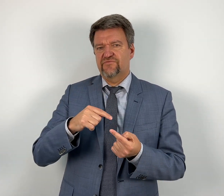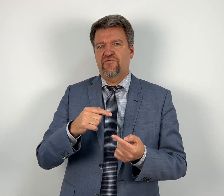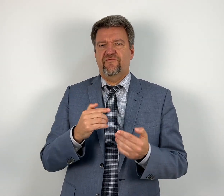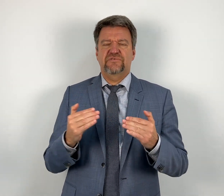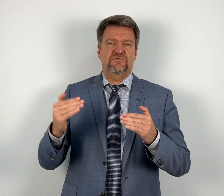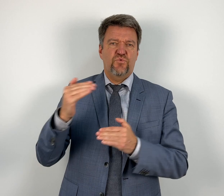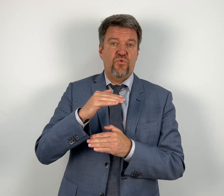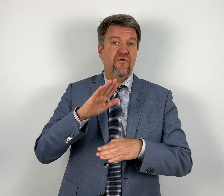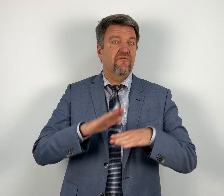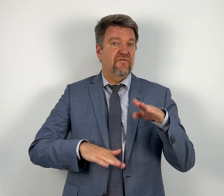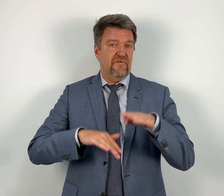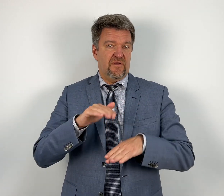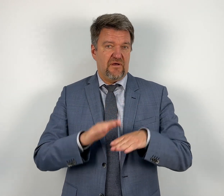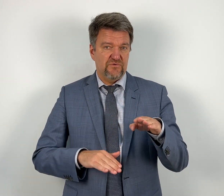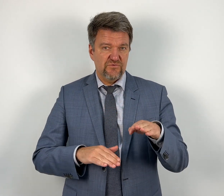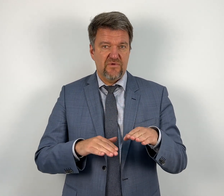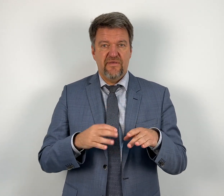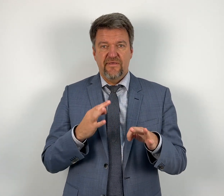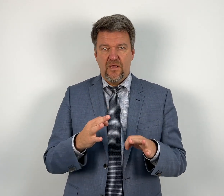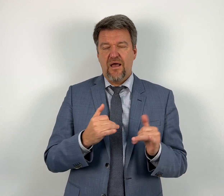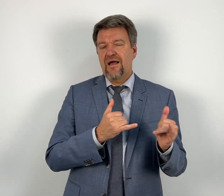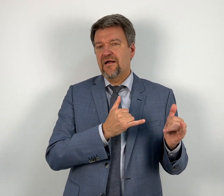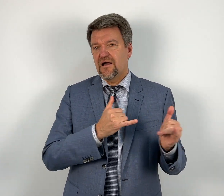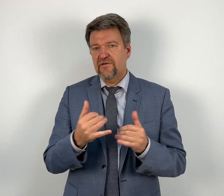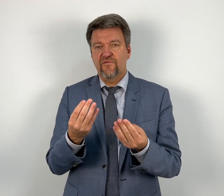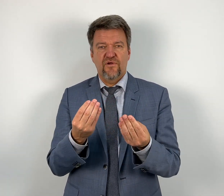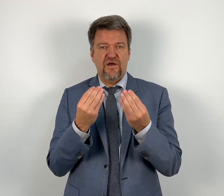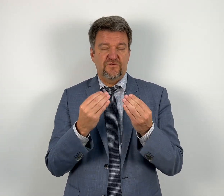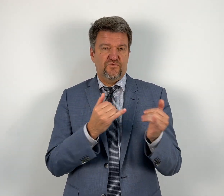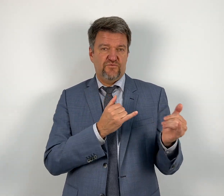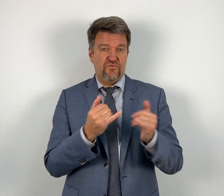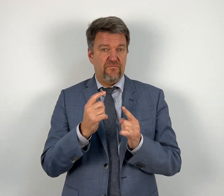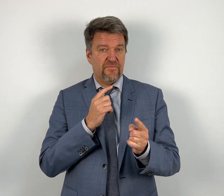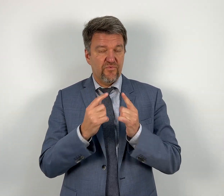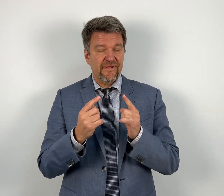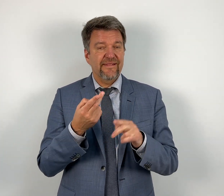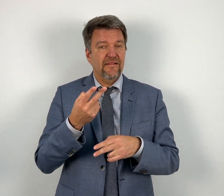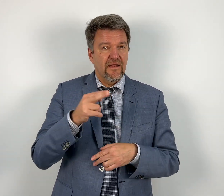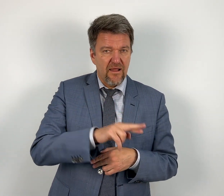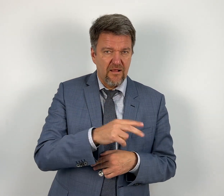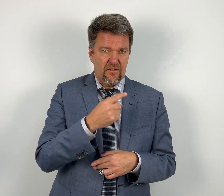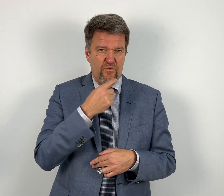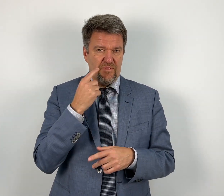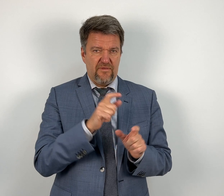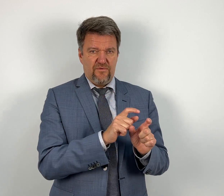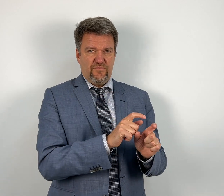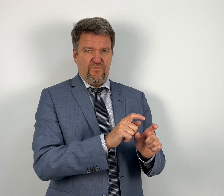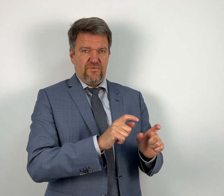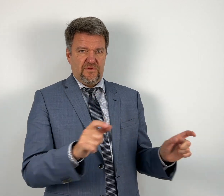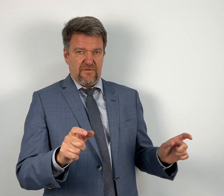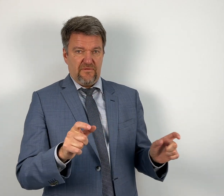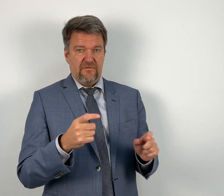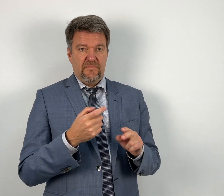высокий уровень квалификации и оказывали качественную услугу сурдоперевода глухим людям.